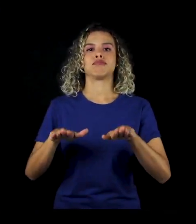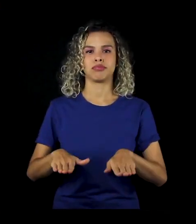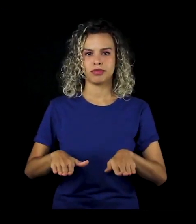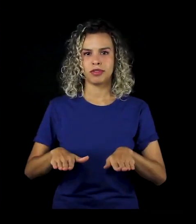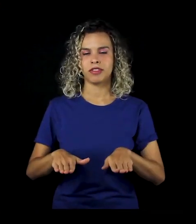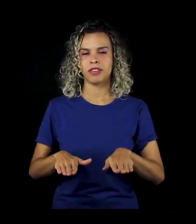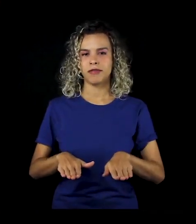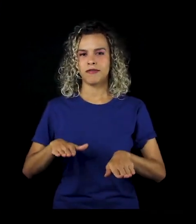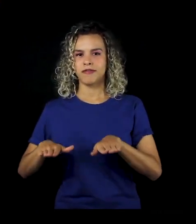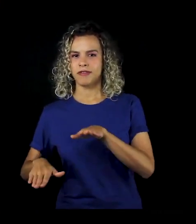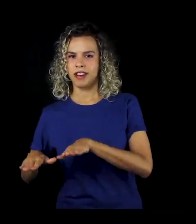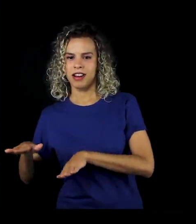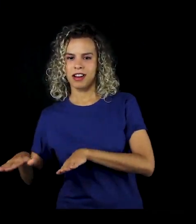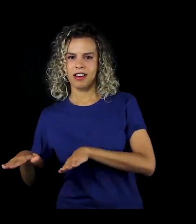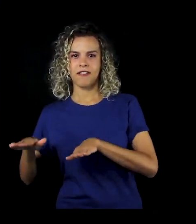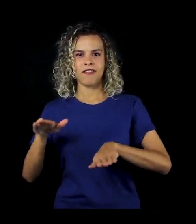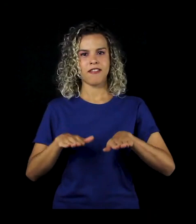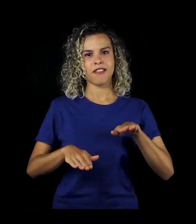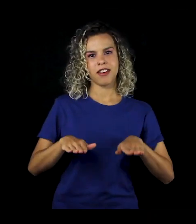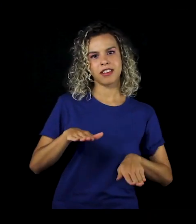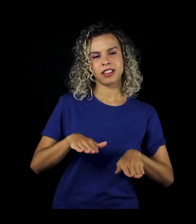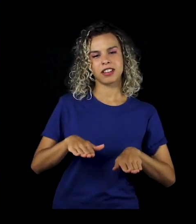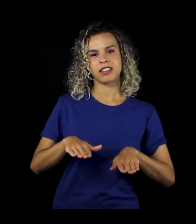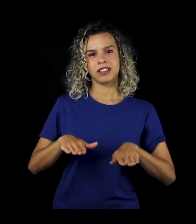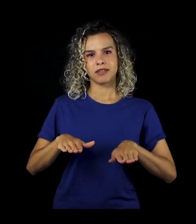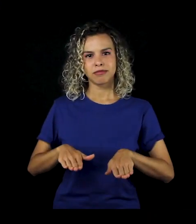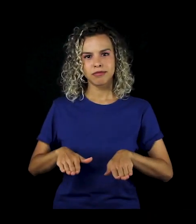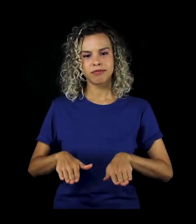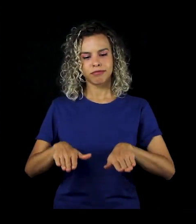Vai, volta e pula para trás.